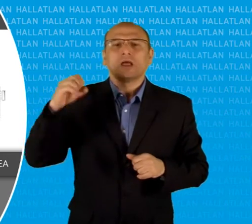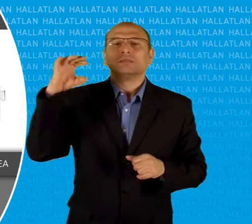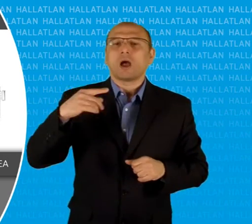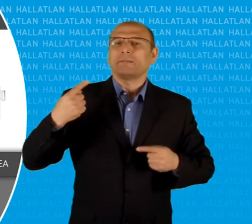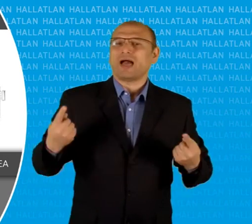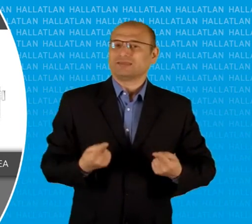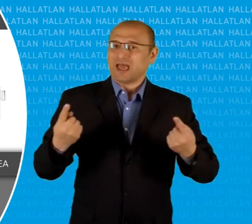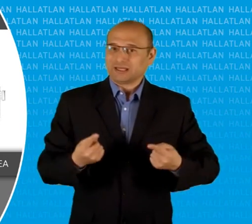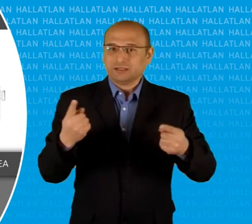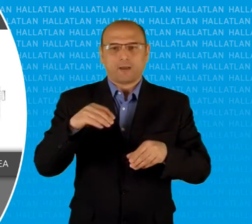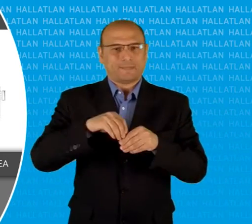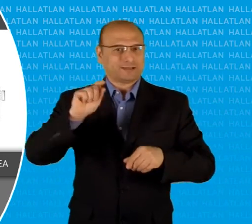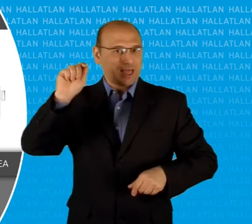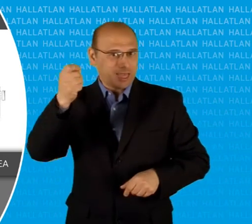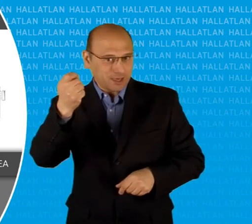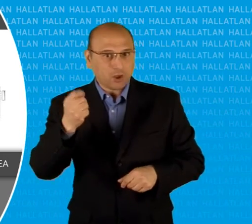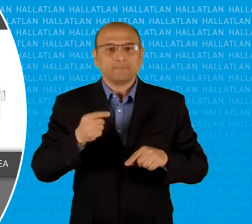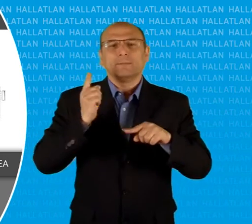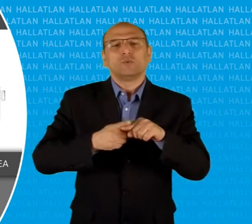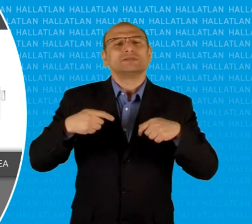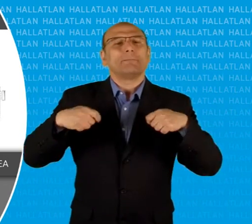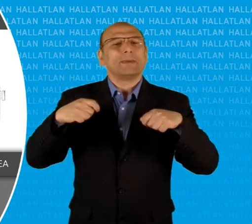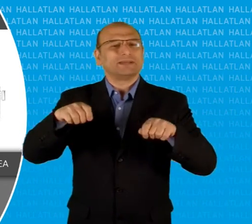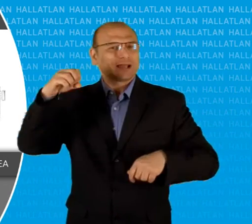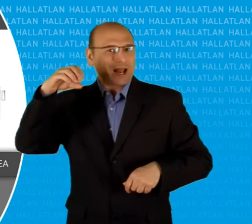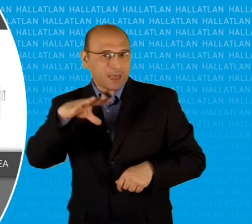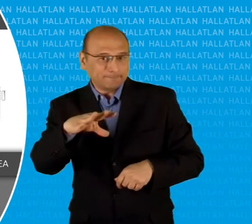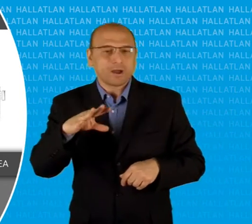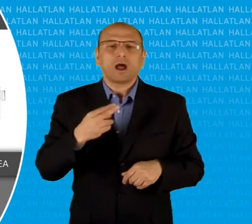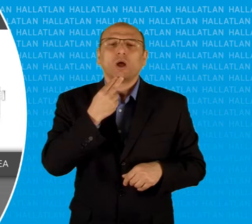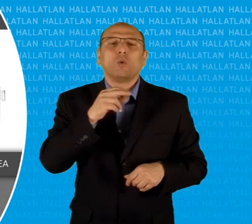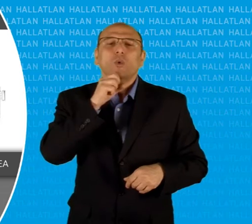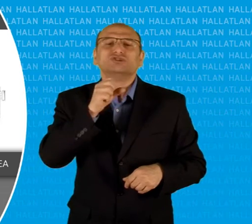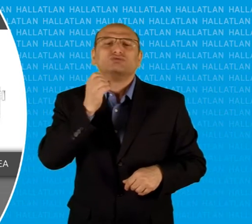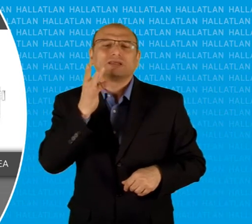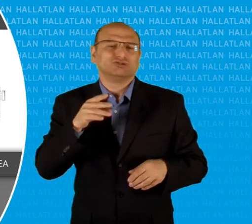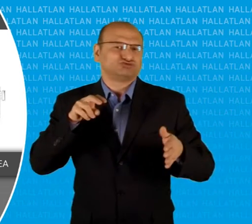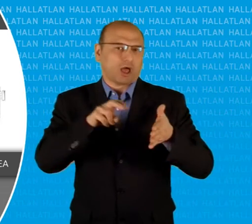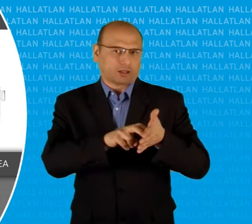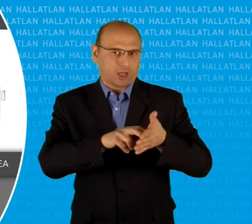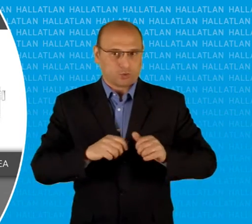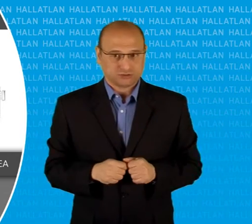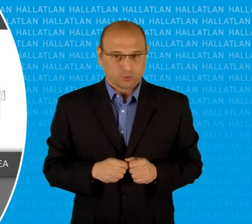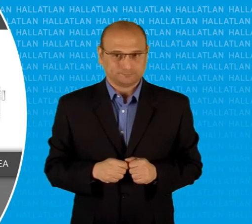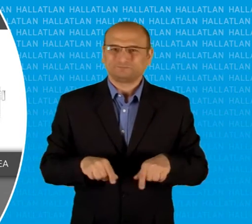Napenergiával szolgáltatnak áramot a beépített lámpának és USB-csatlakozónak.